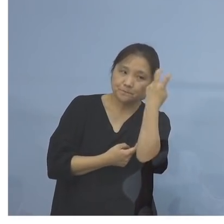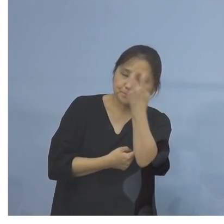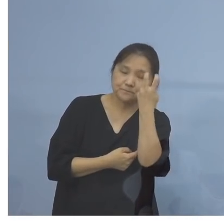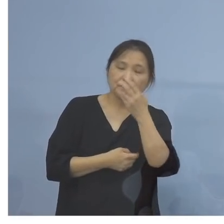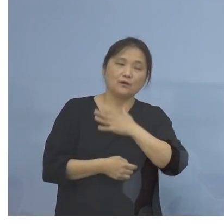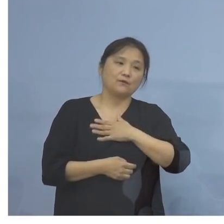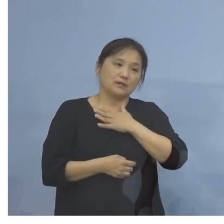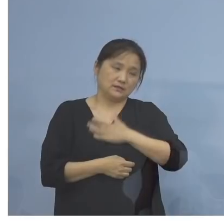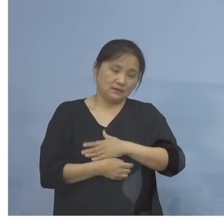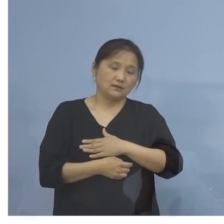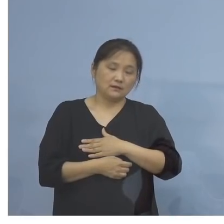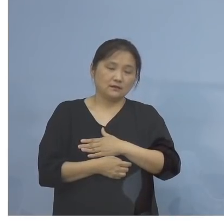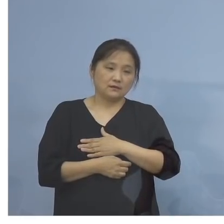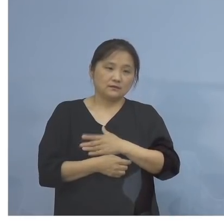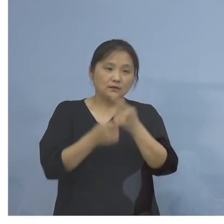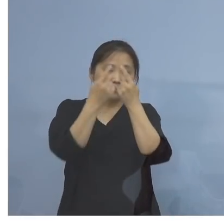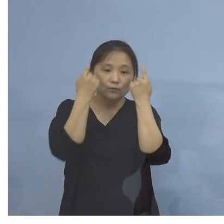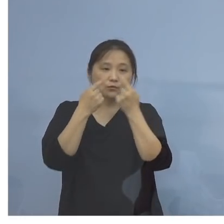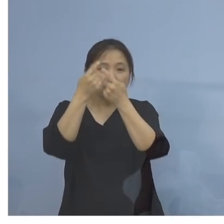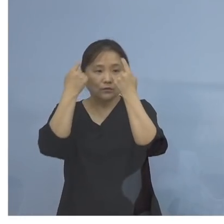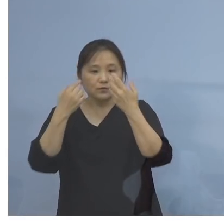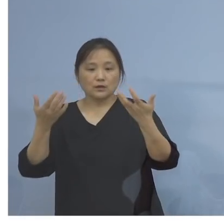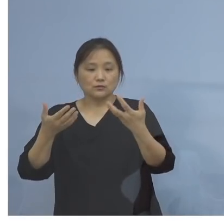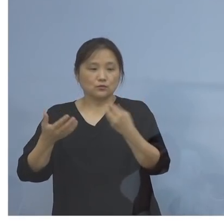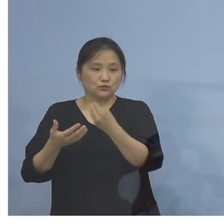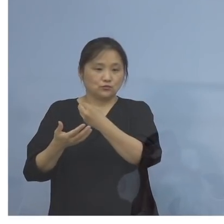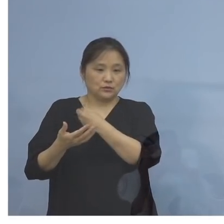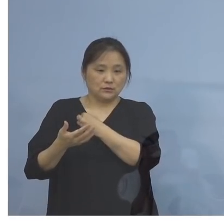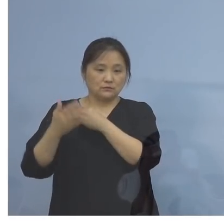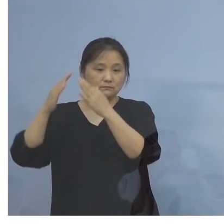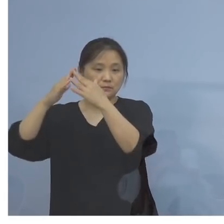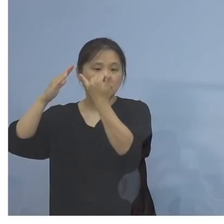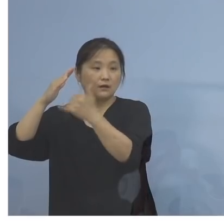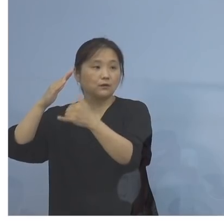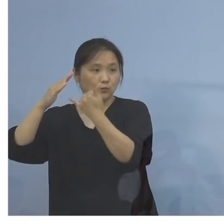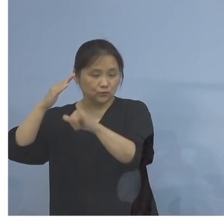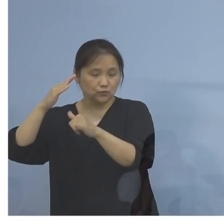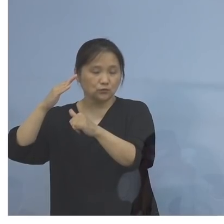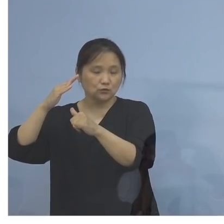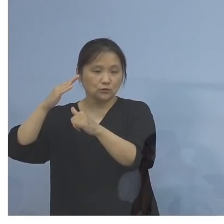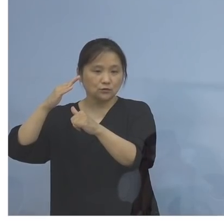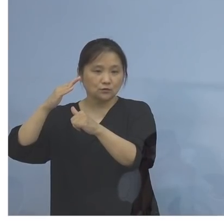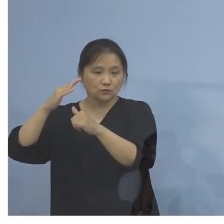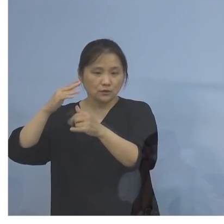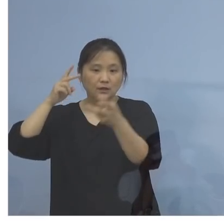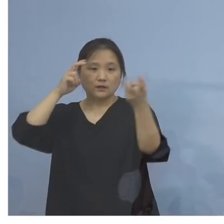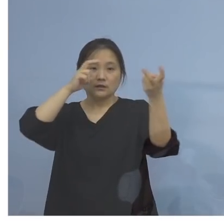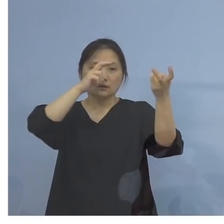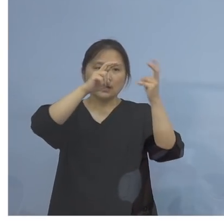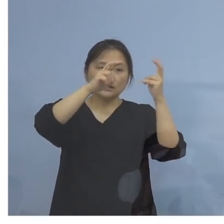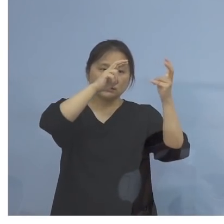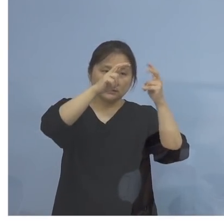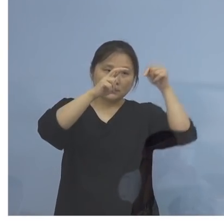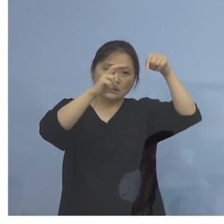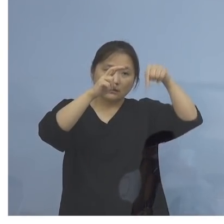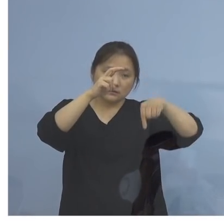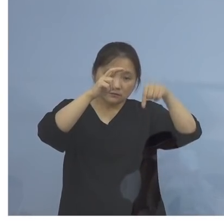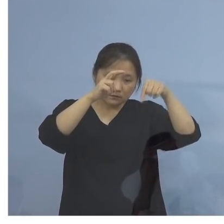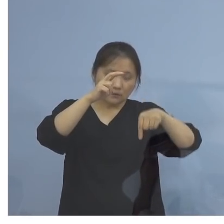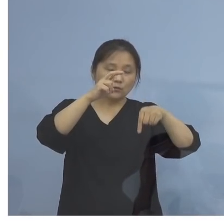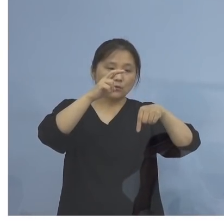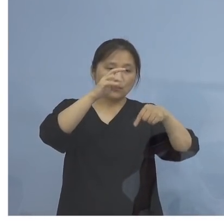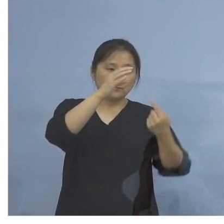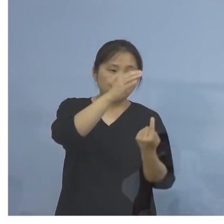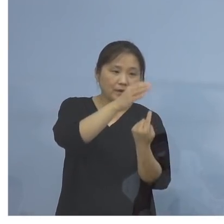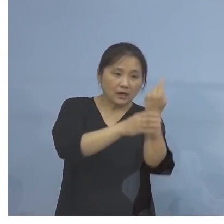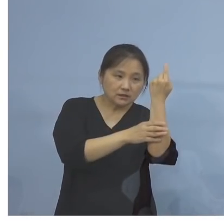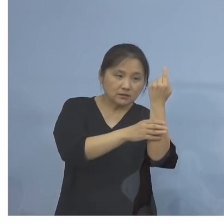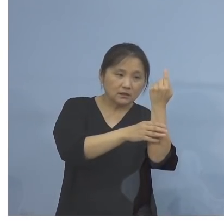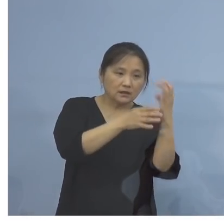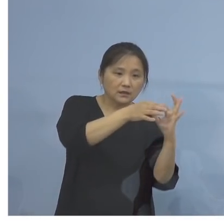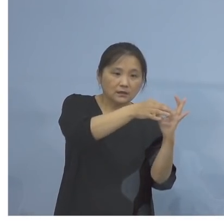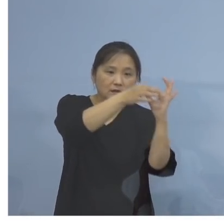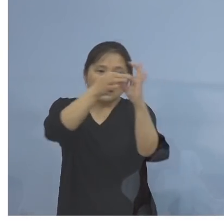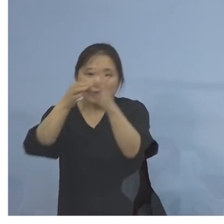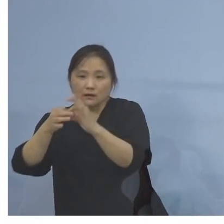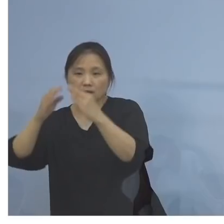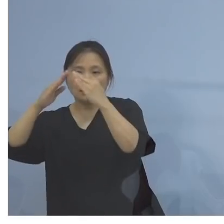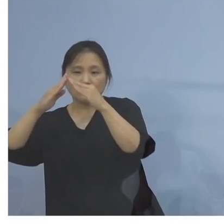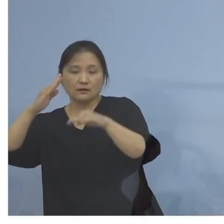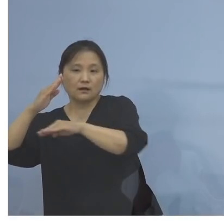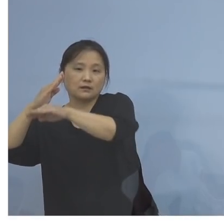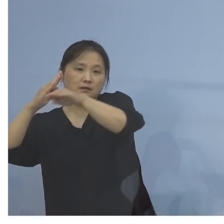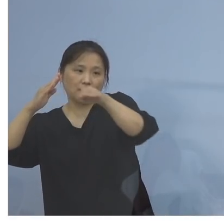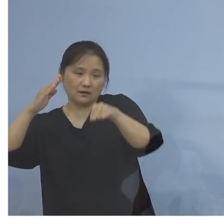それぞれの職員の方と家族、つまり会社での 発生から、今度は家庭内に2家族